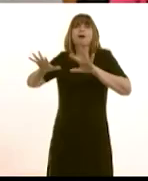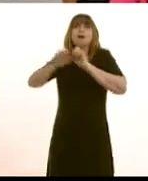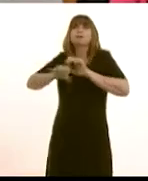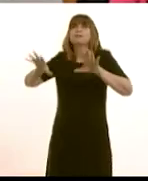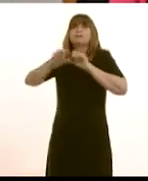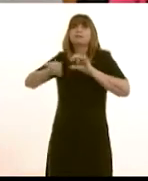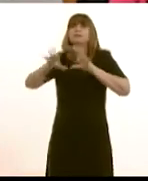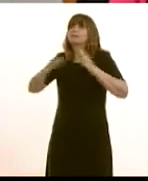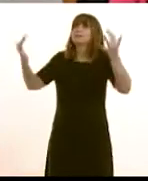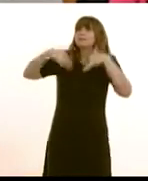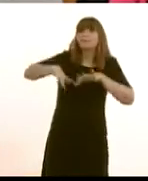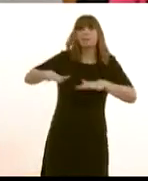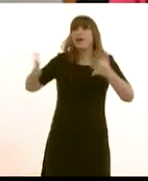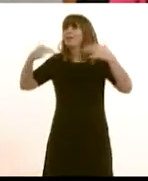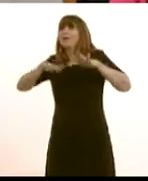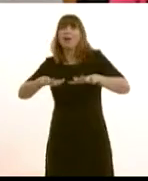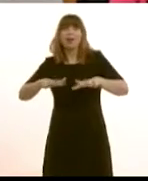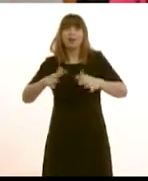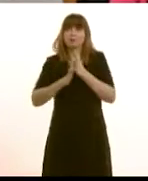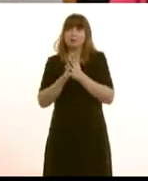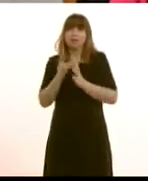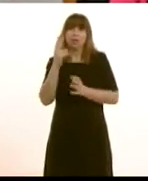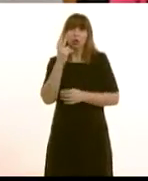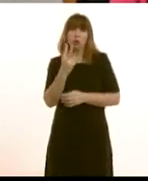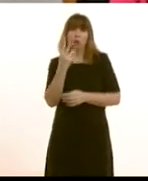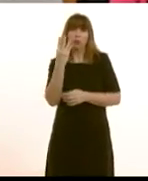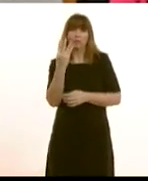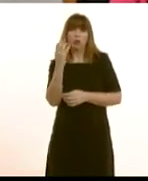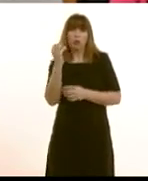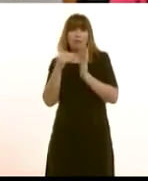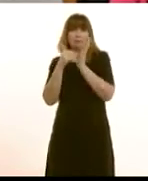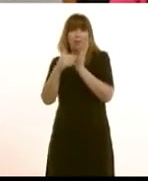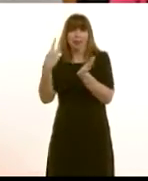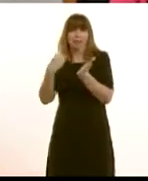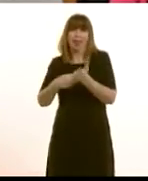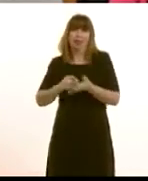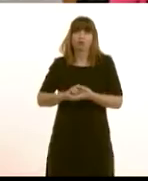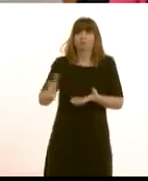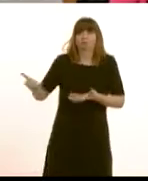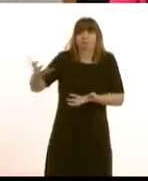lan oír flwyddyn cyn hynny. Mae yna waith yn cael ei symud ymlaen ar hyn o bryd er mwyn